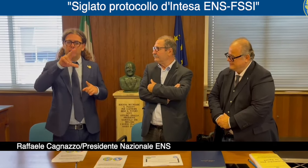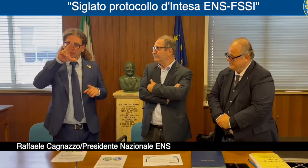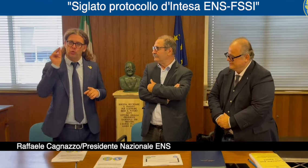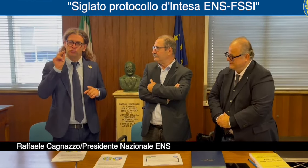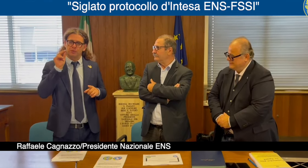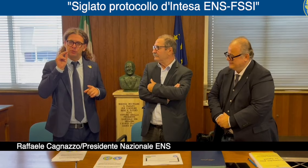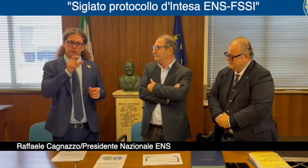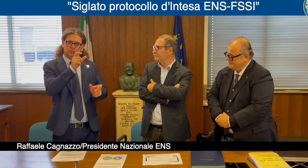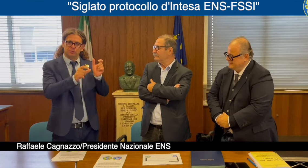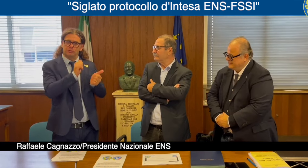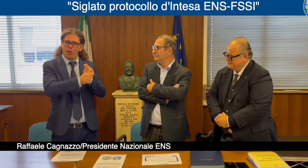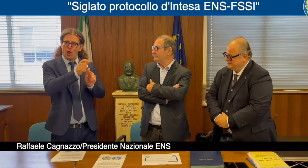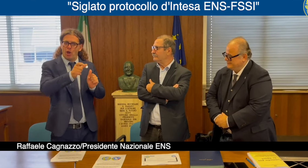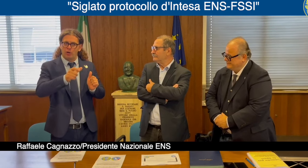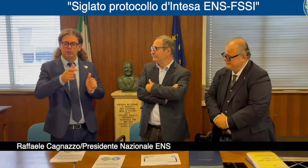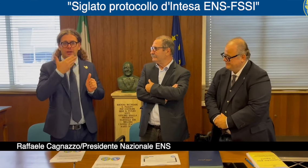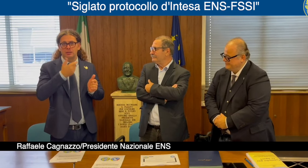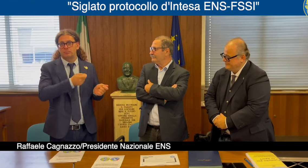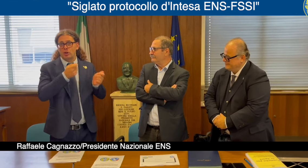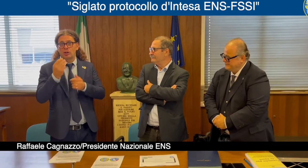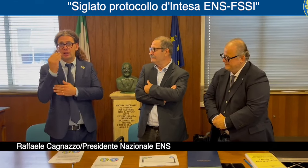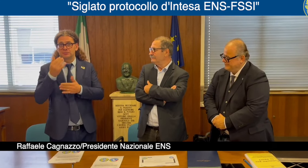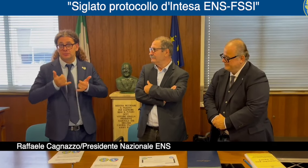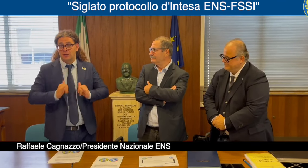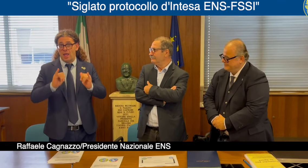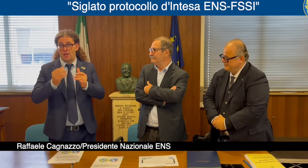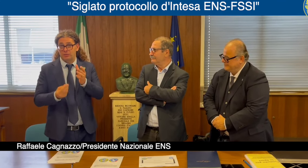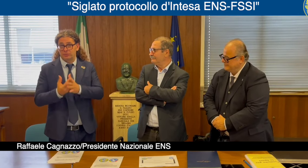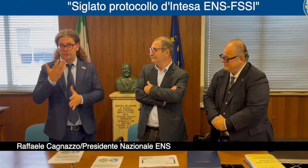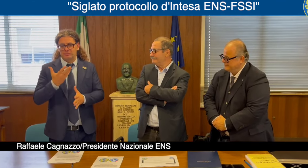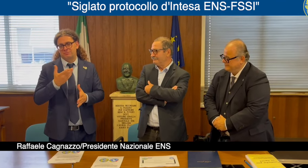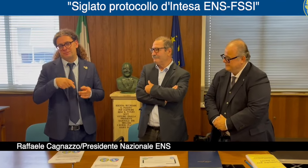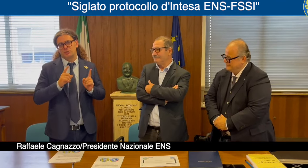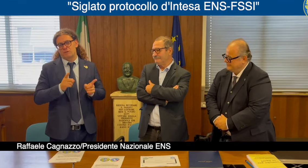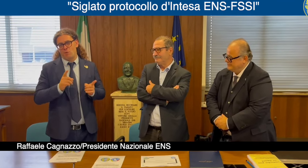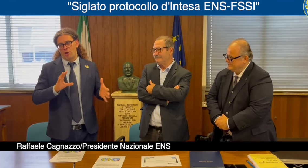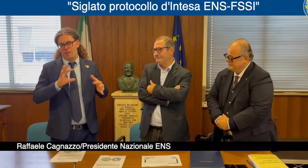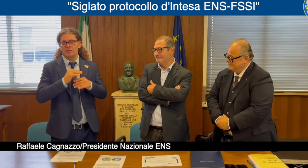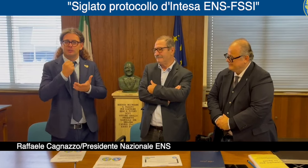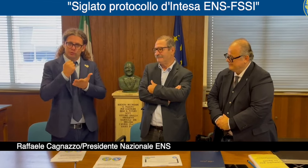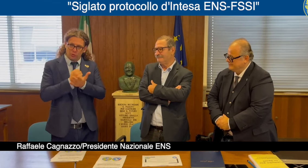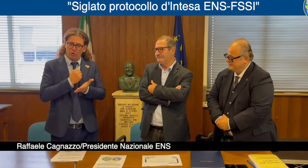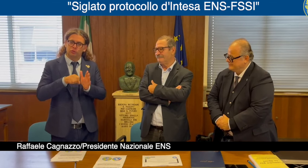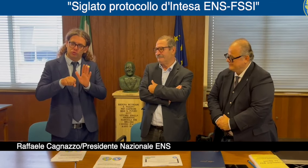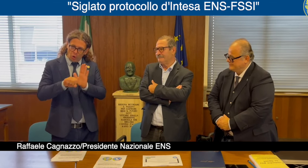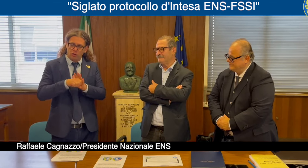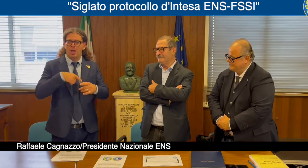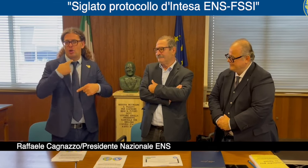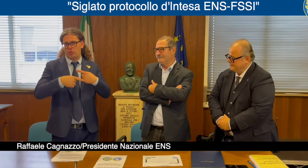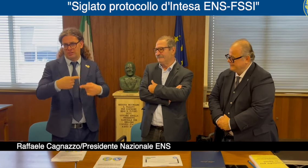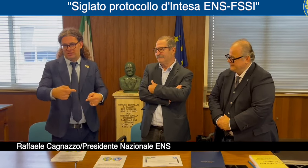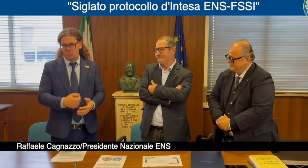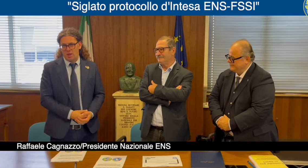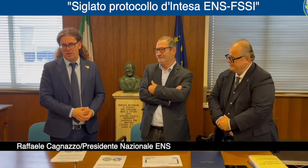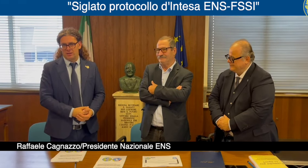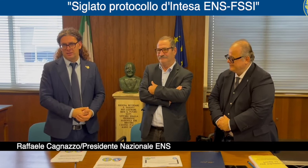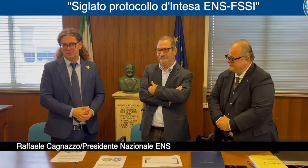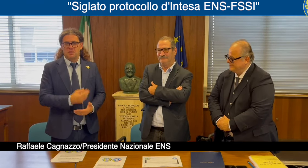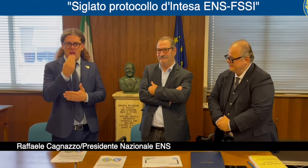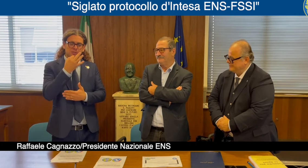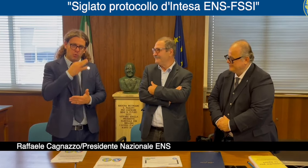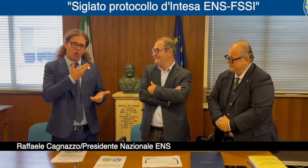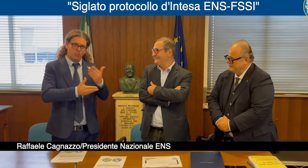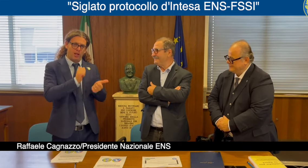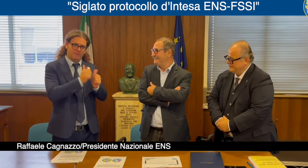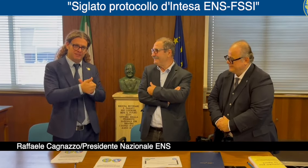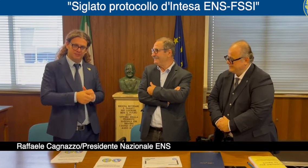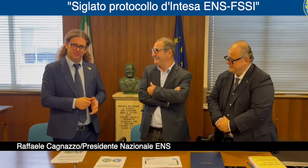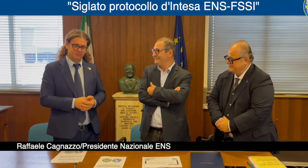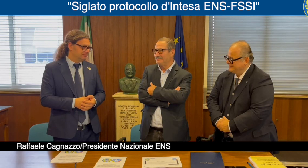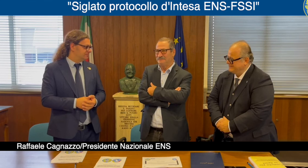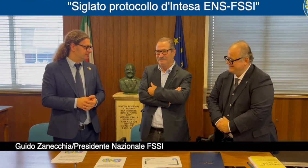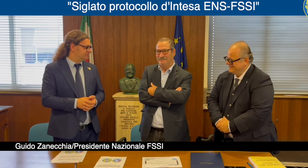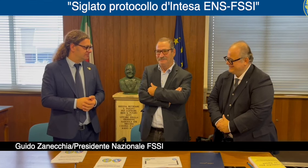siamo grati perché è anche grazie a loro che è nato l’ENS. È un atto necessario per far sì che la storia prosegua e che l’ENS possa collaborare con la FSSI.